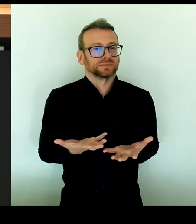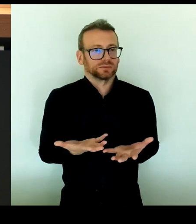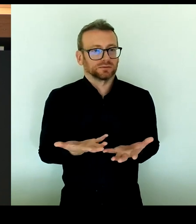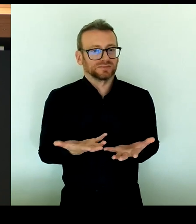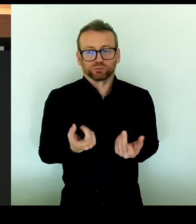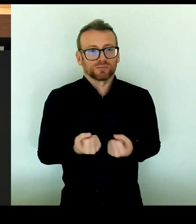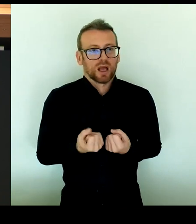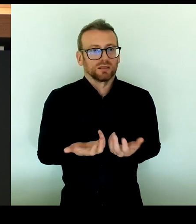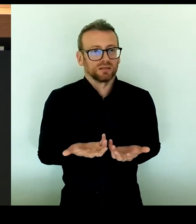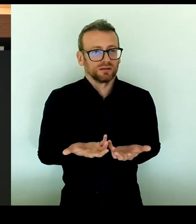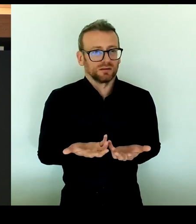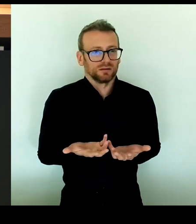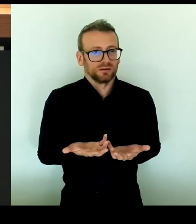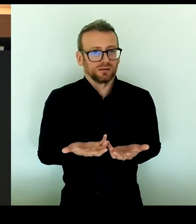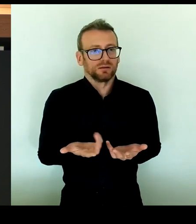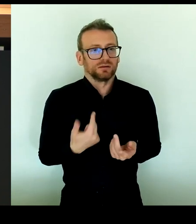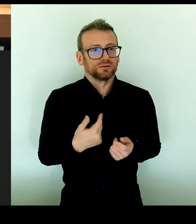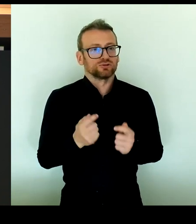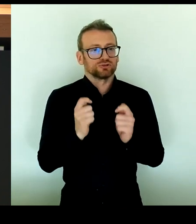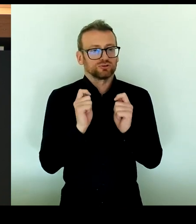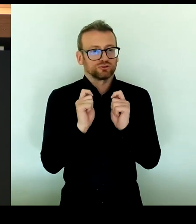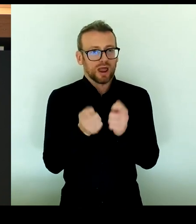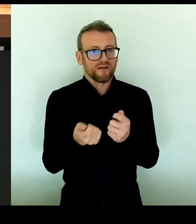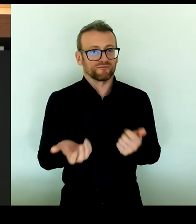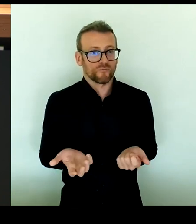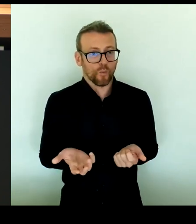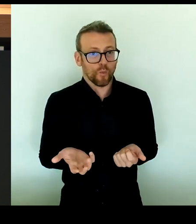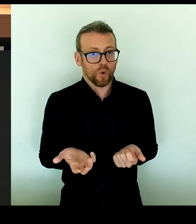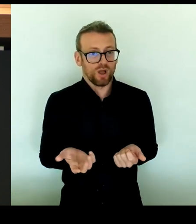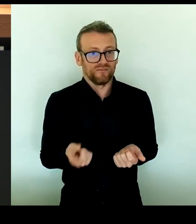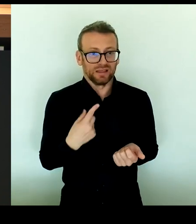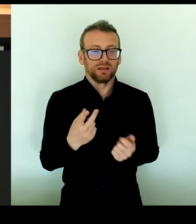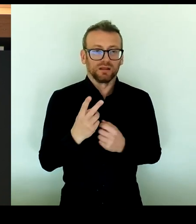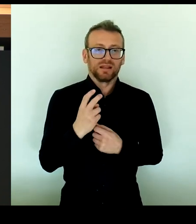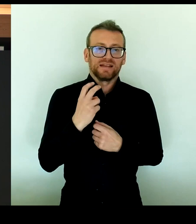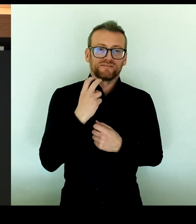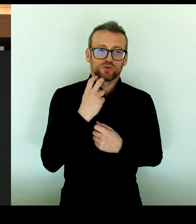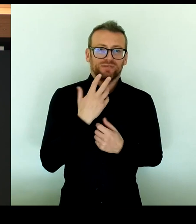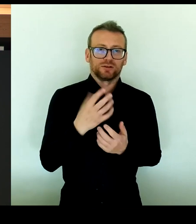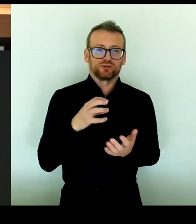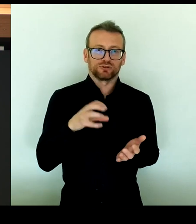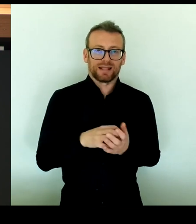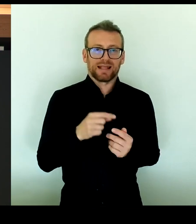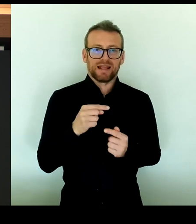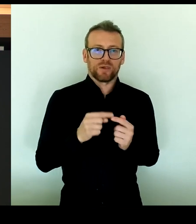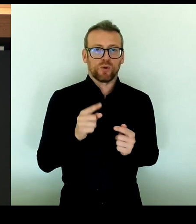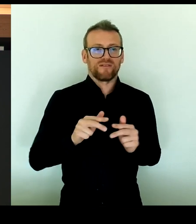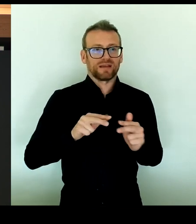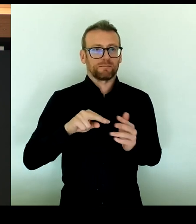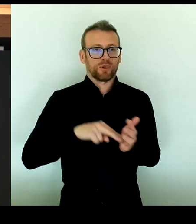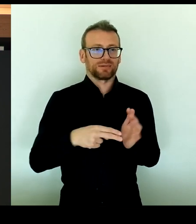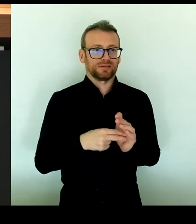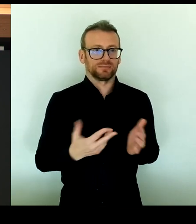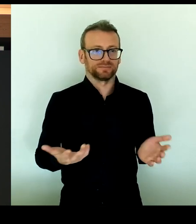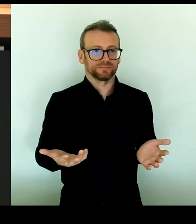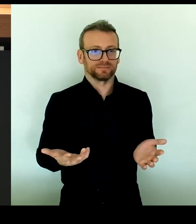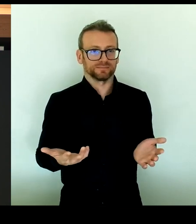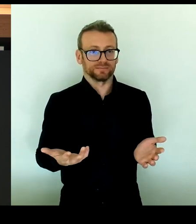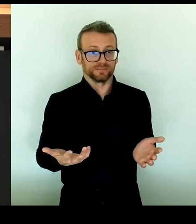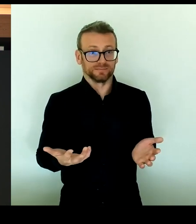überrascht, dass Sie Partizipation jetzt auch durchaus so wichtig nehmen und die Bedürfnisse der Bürgerinnen und Bürger auch berücksichtigen möchten.